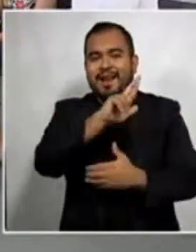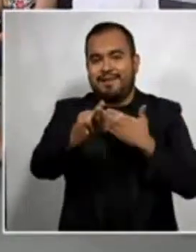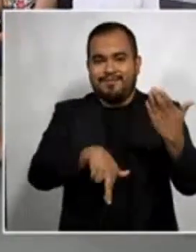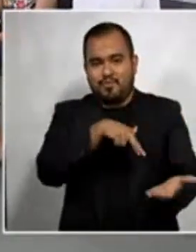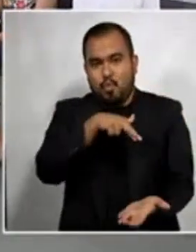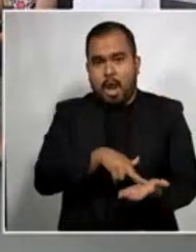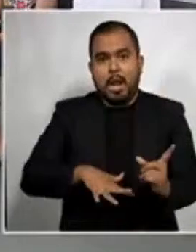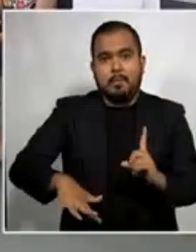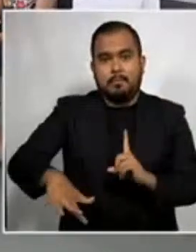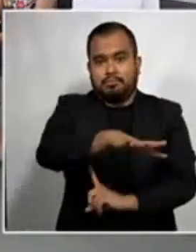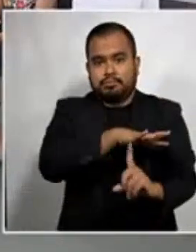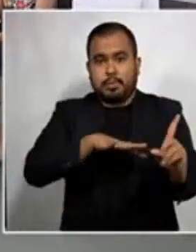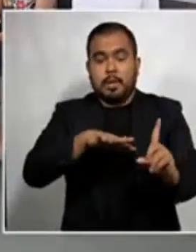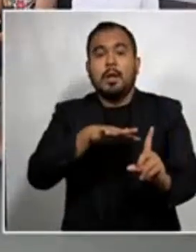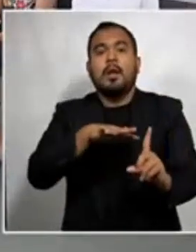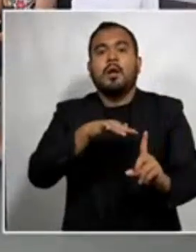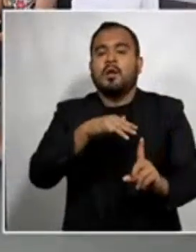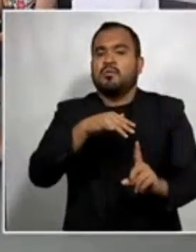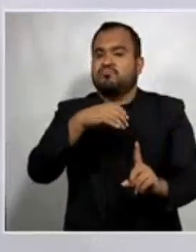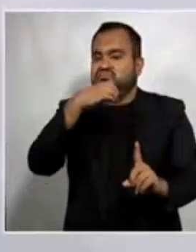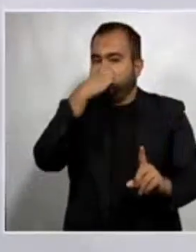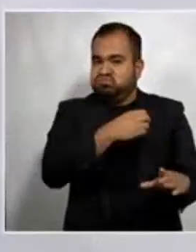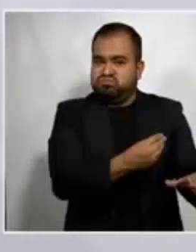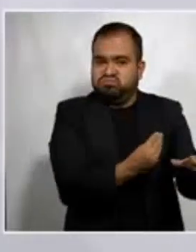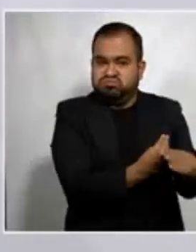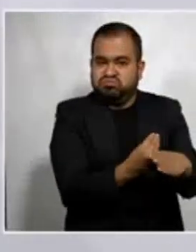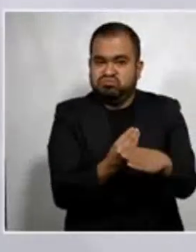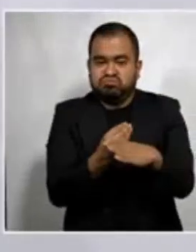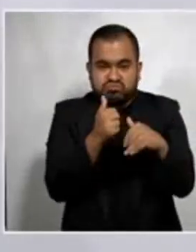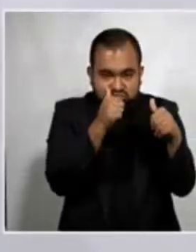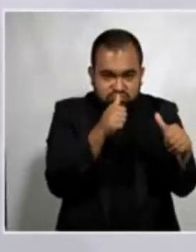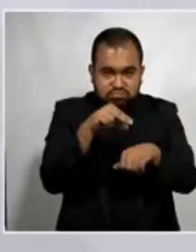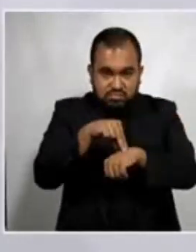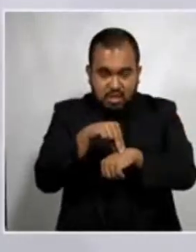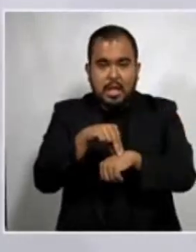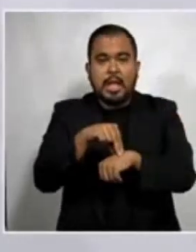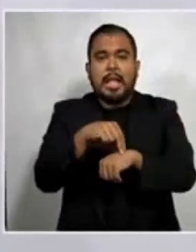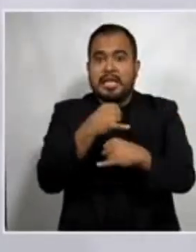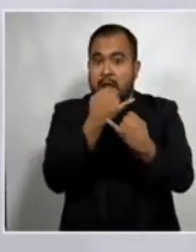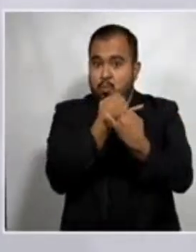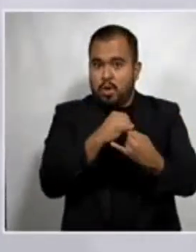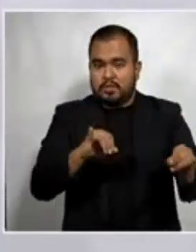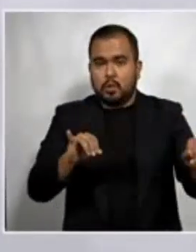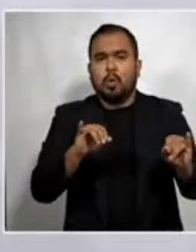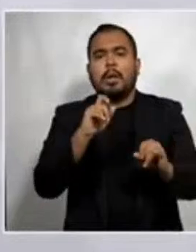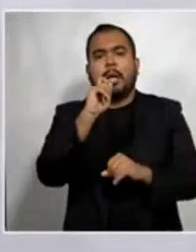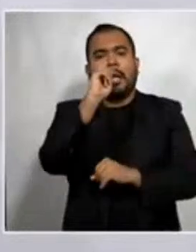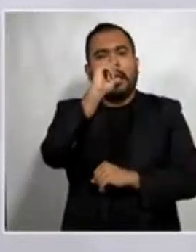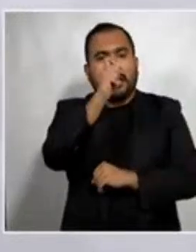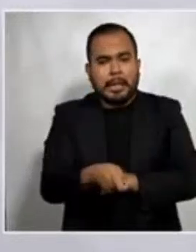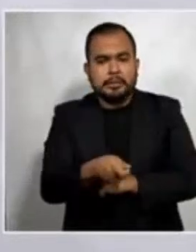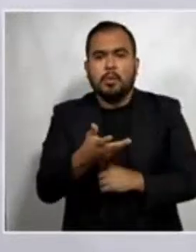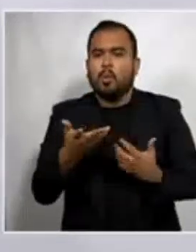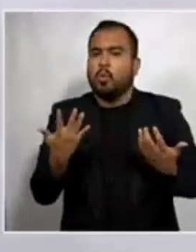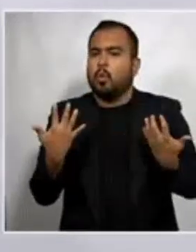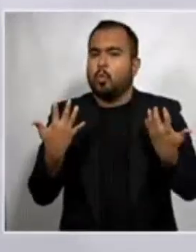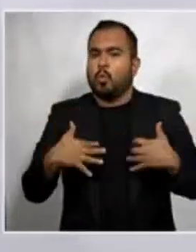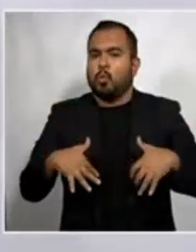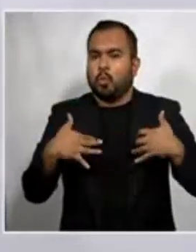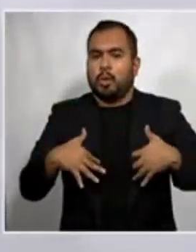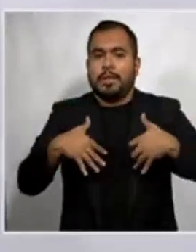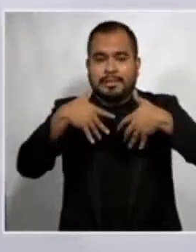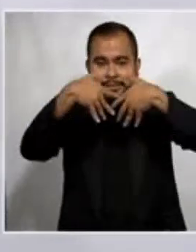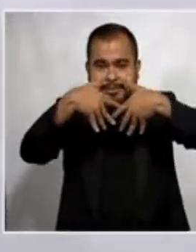es un hecho aislado, forma parte de un proceso de renacimiento del sistema público de salud.